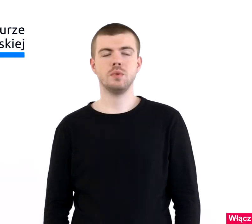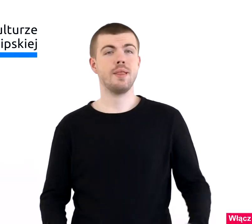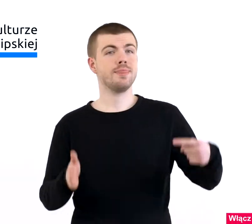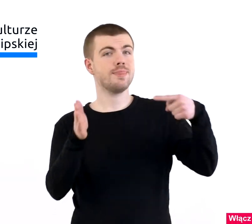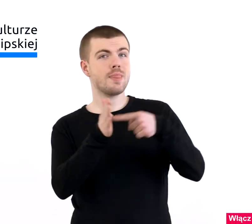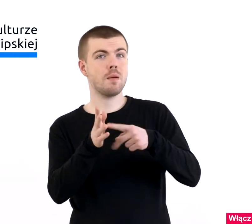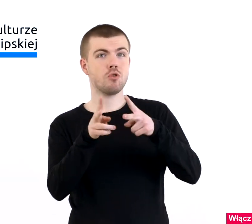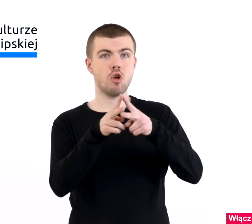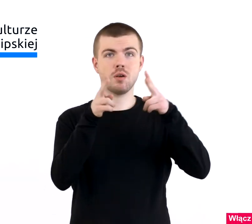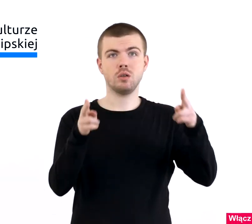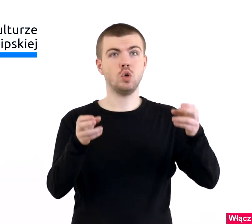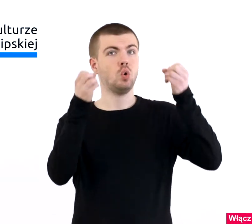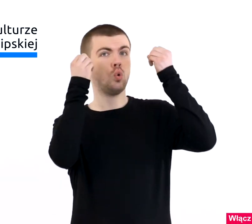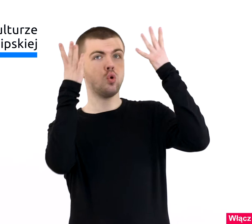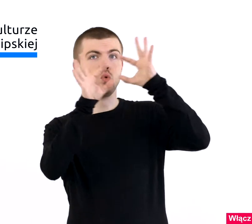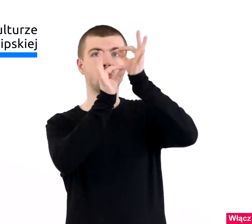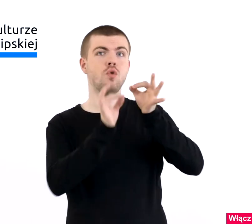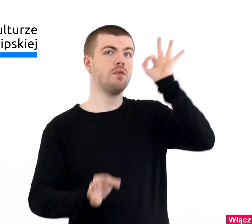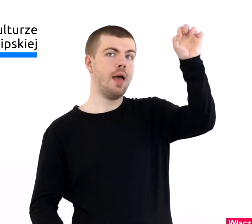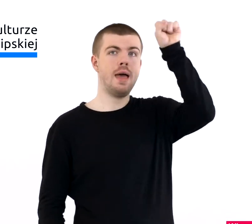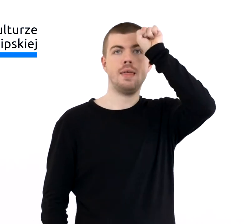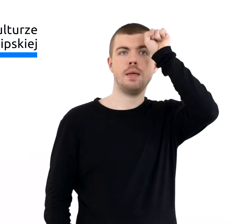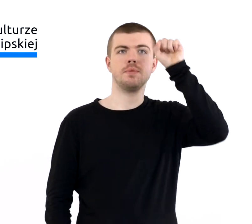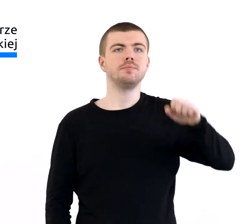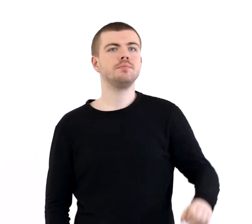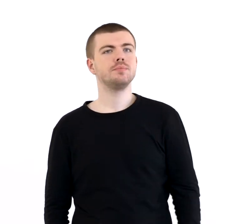Okresy w kulturze i sztuce egipskiej